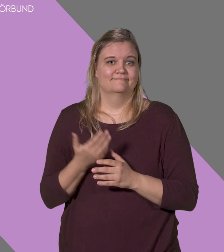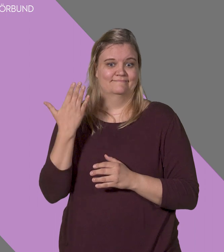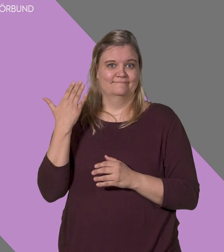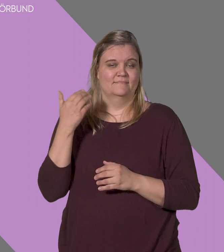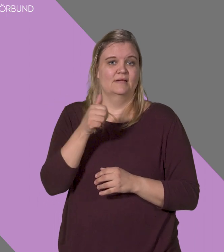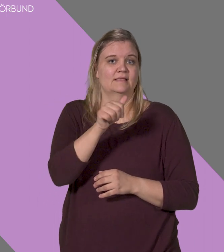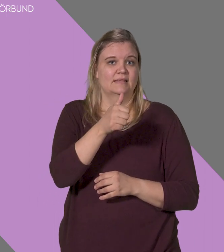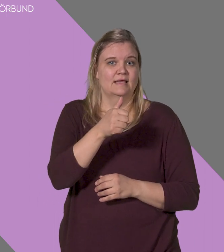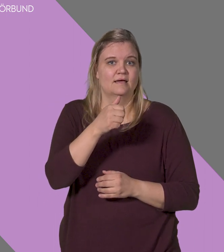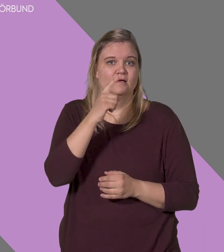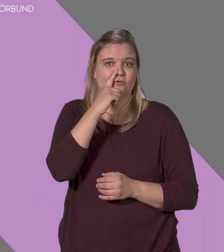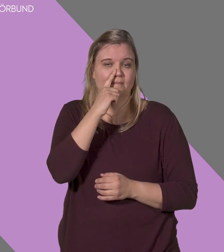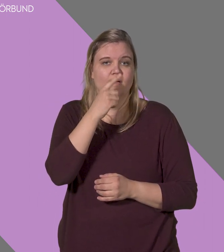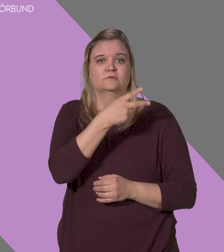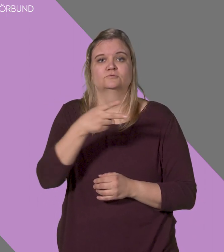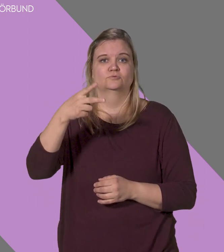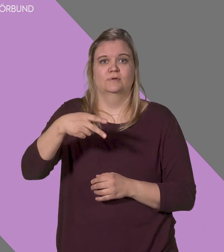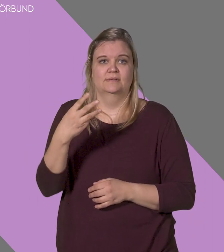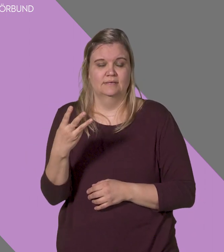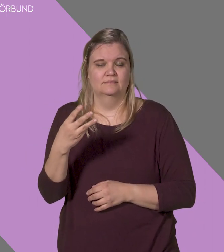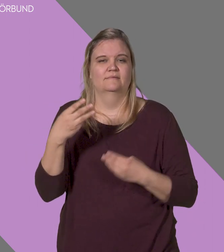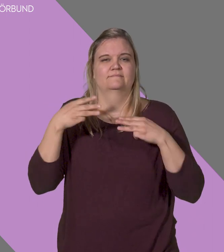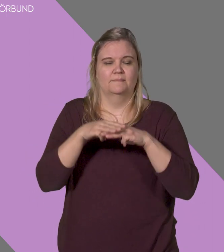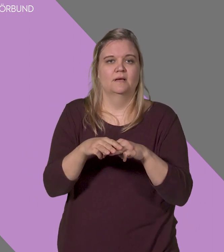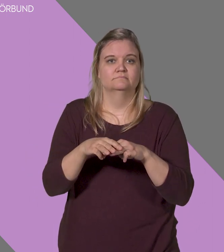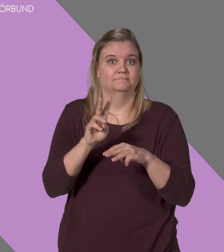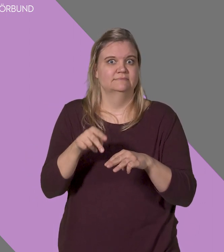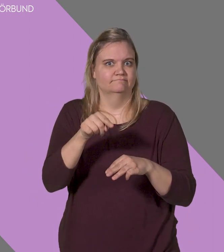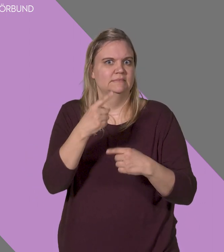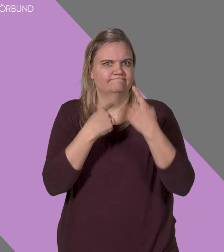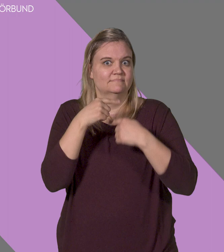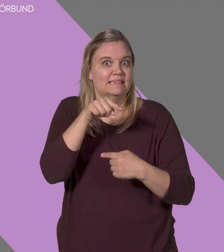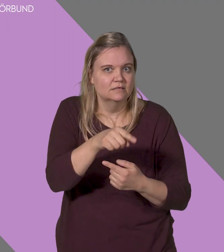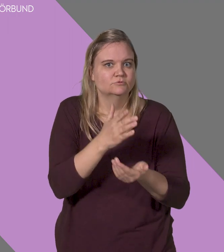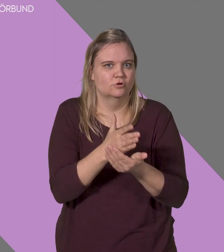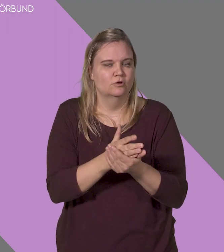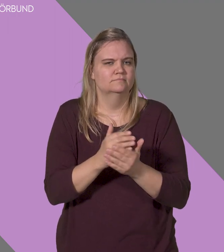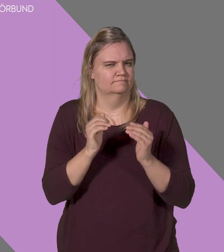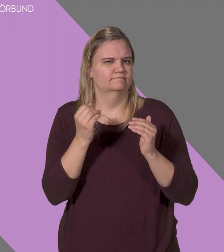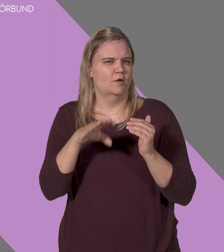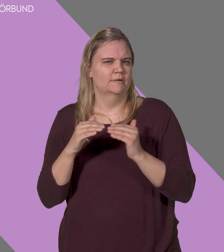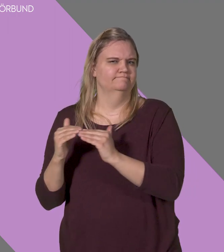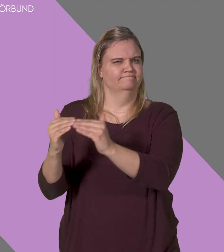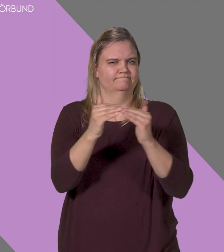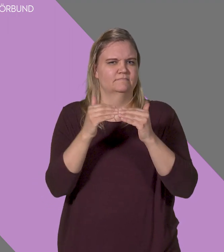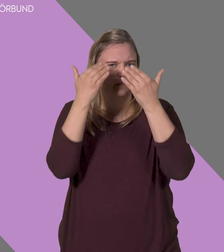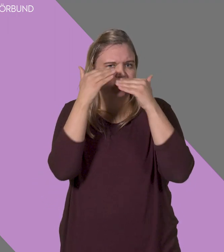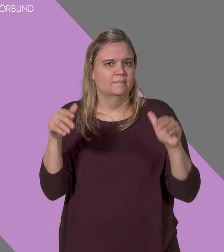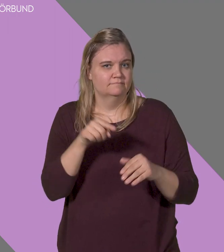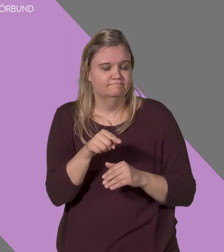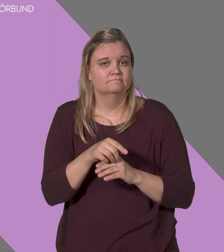Denna fråga diskuterades på webbinariet 9.11.2023 om lika tillgång till information -